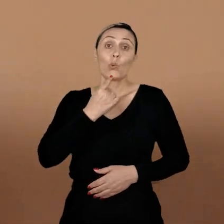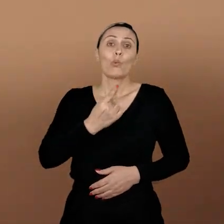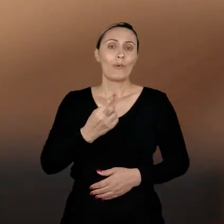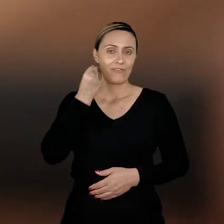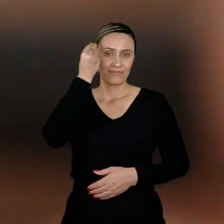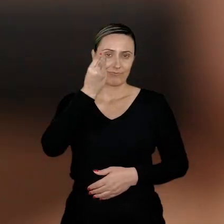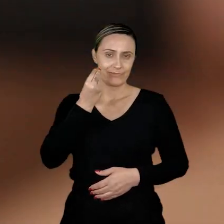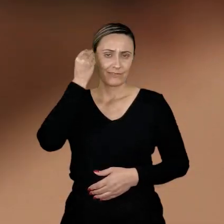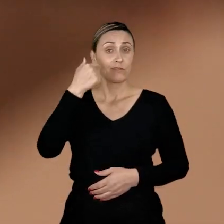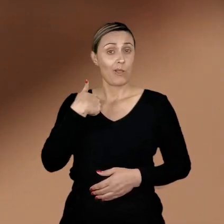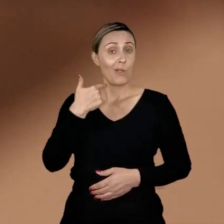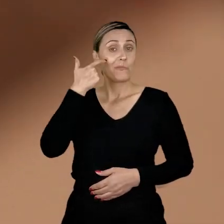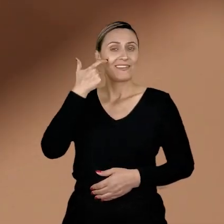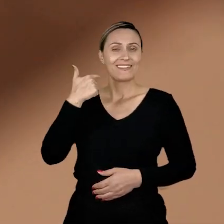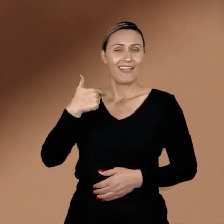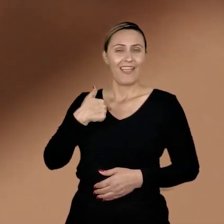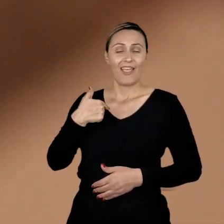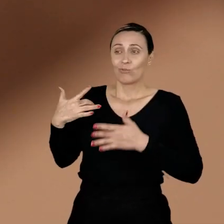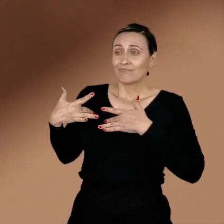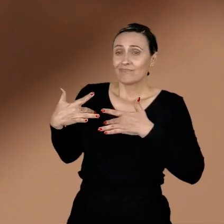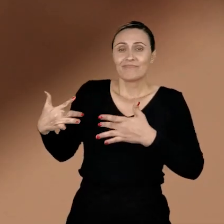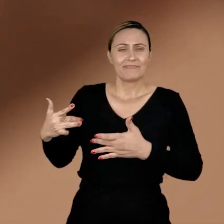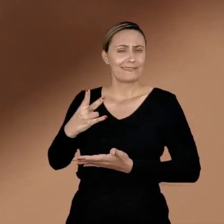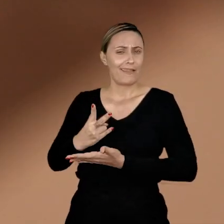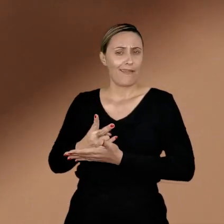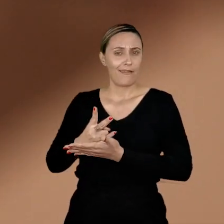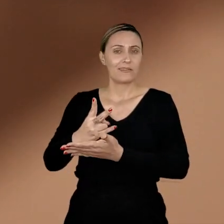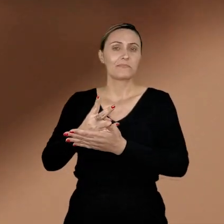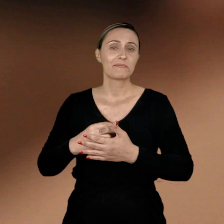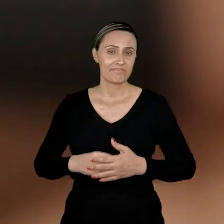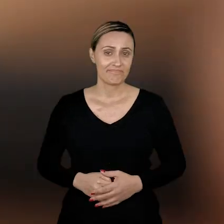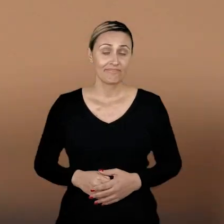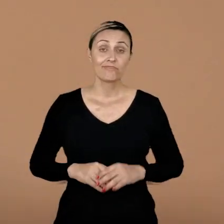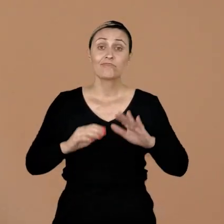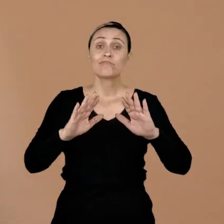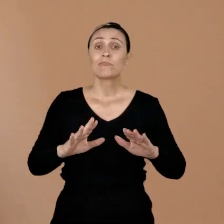achando que seria a doadora para sempre. Mas a convocação recebida por uma correspondência